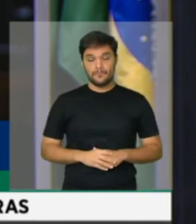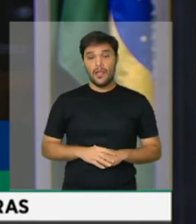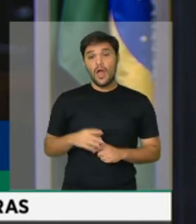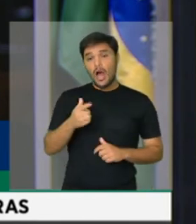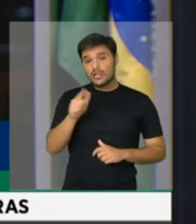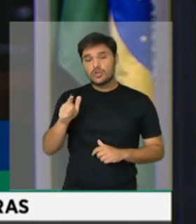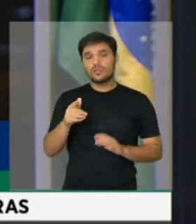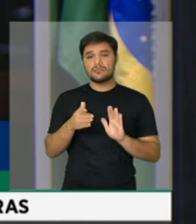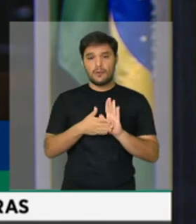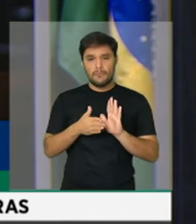TARIFÁRIA FINALIDADE SOCIALMENTE RELEVANTES NESSE